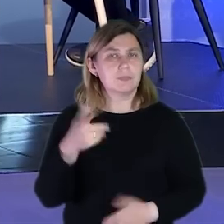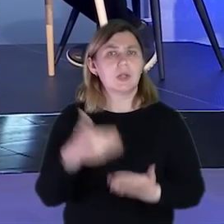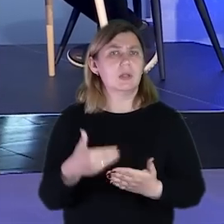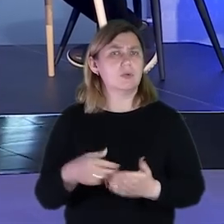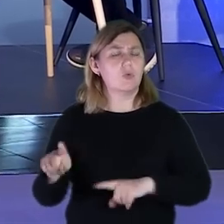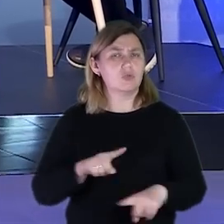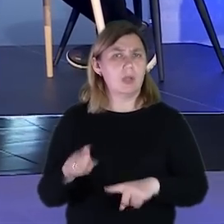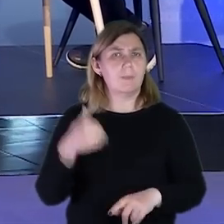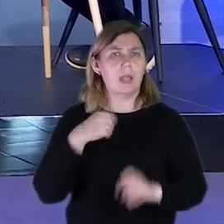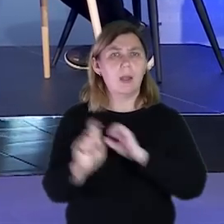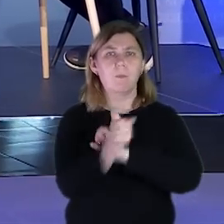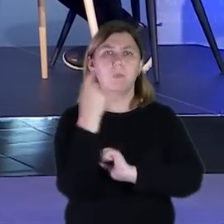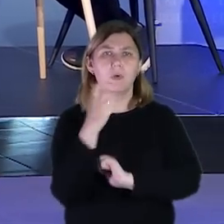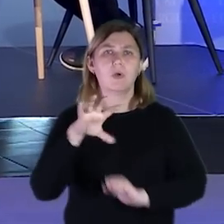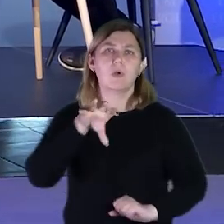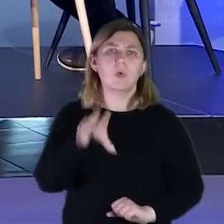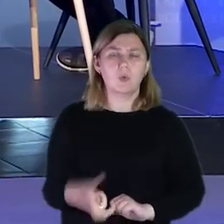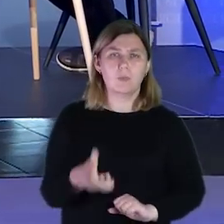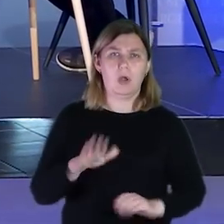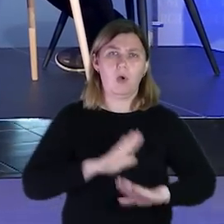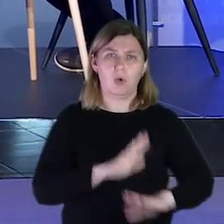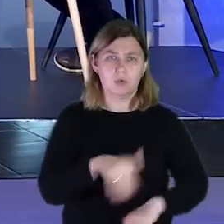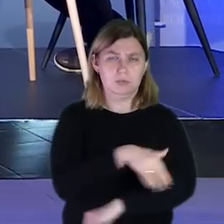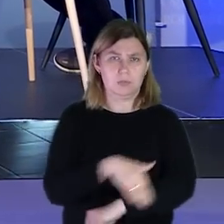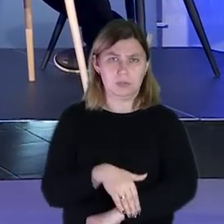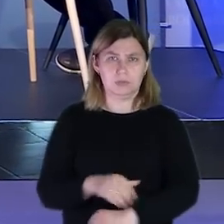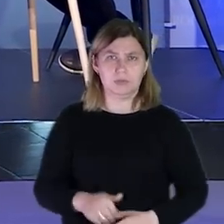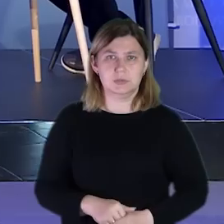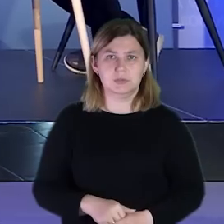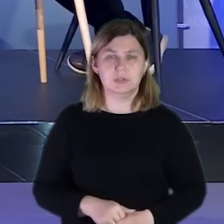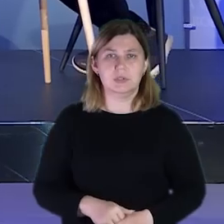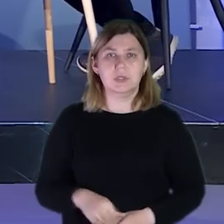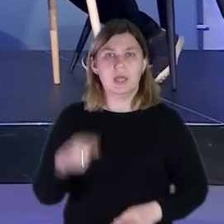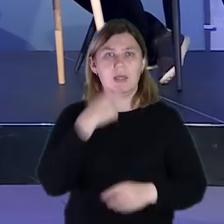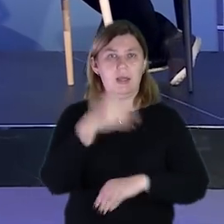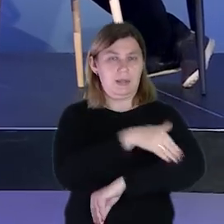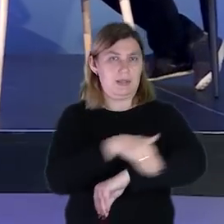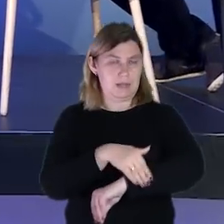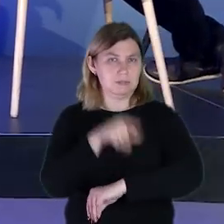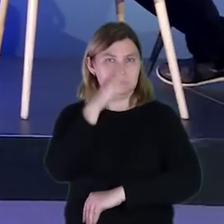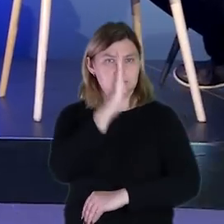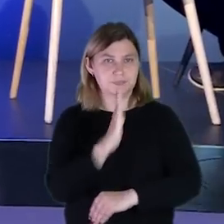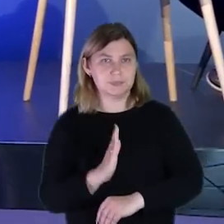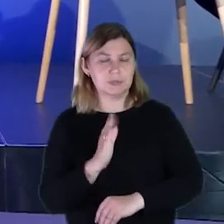znaczenie miało powołanie Korpusu Ochrony Pogranicza? -Linia graniczna Drugiej Rzeczpospolitej na wschodzie,